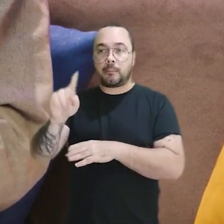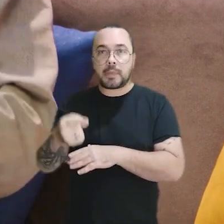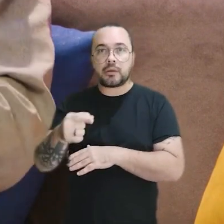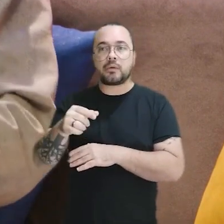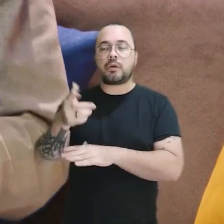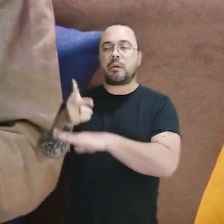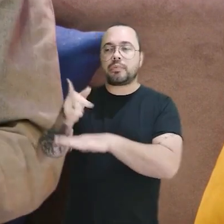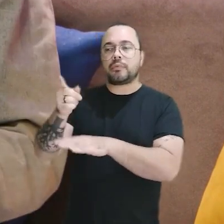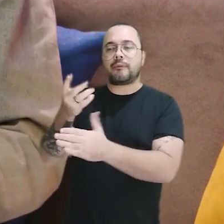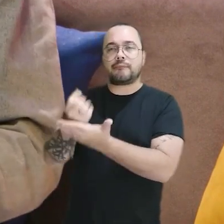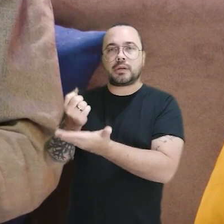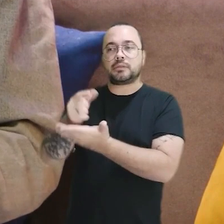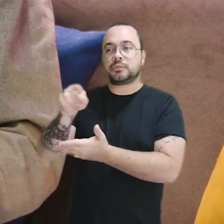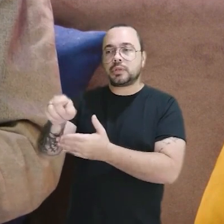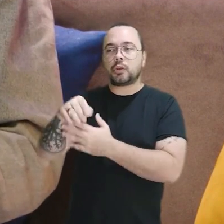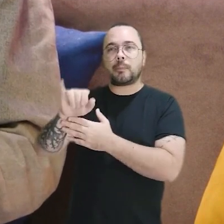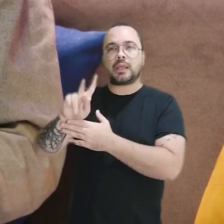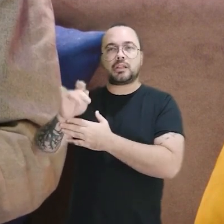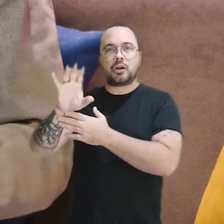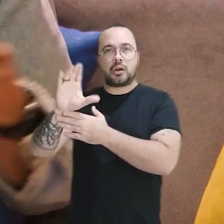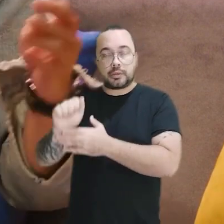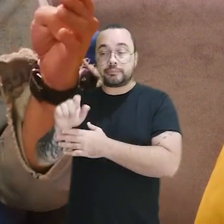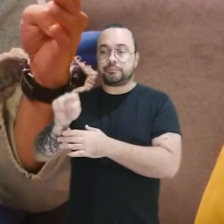E aí a gente somou todos. A gente parou de somar quando